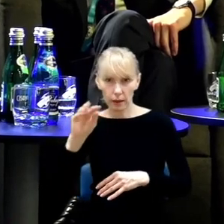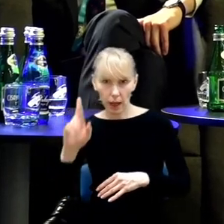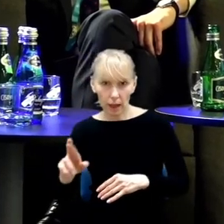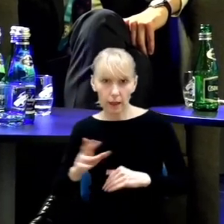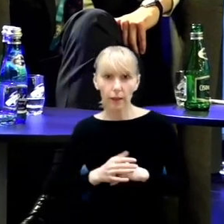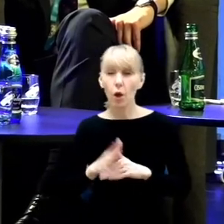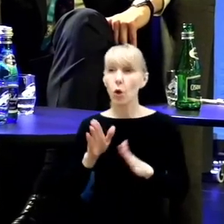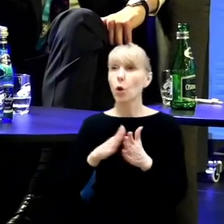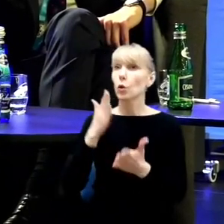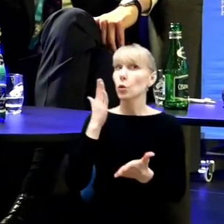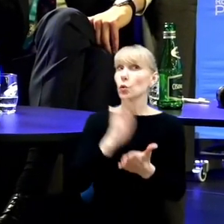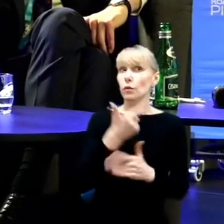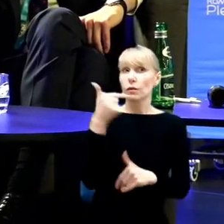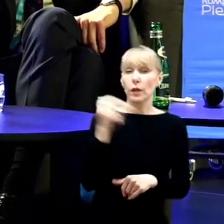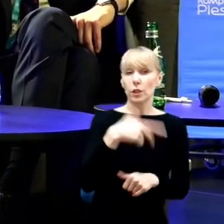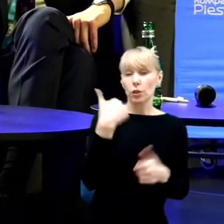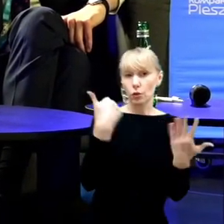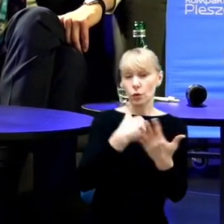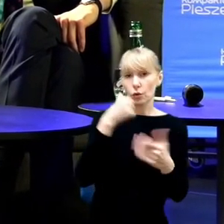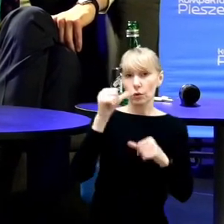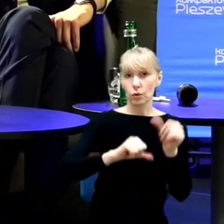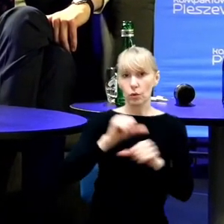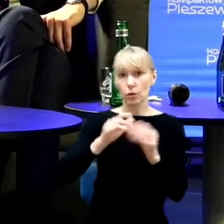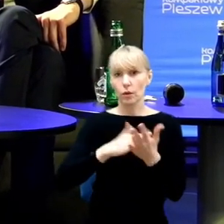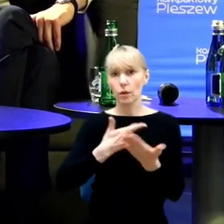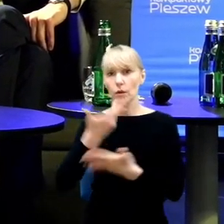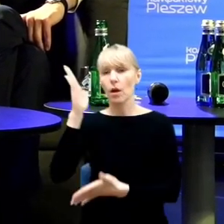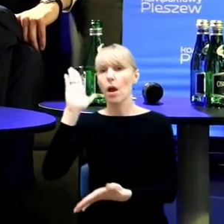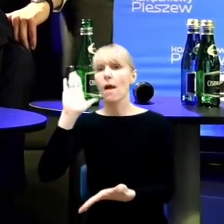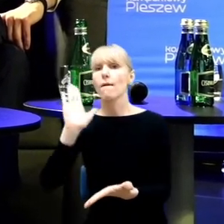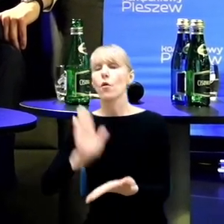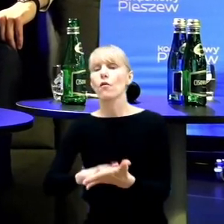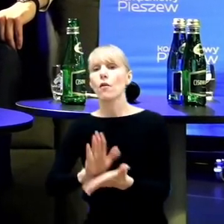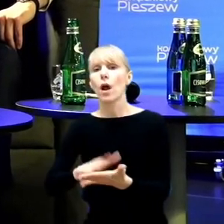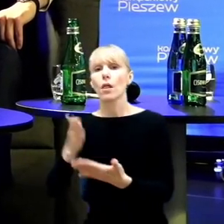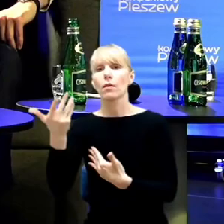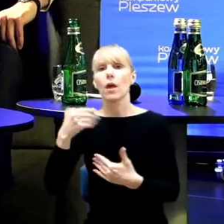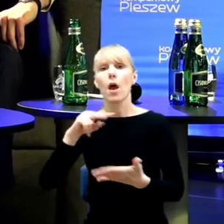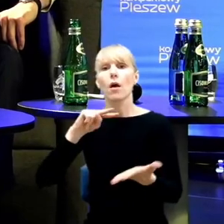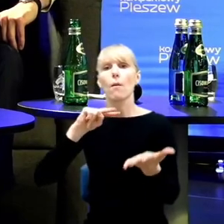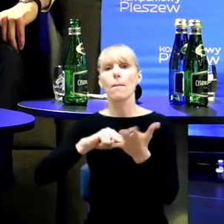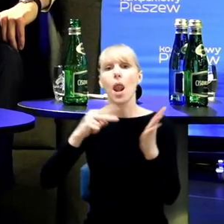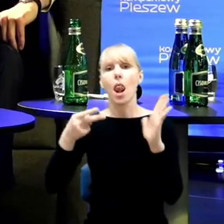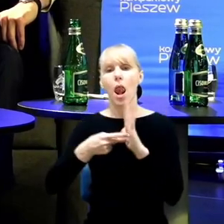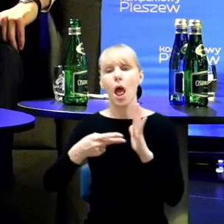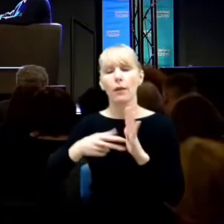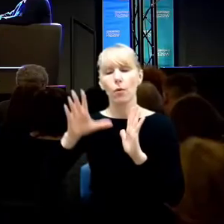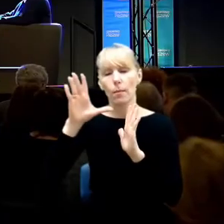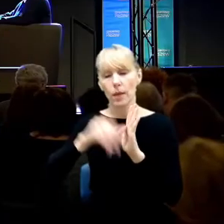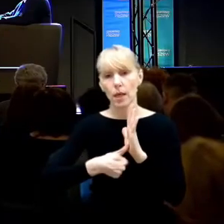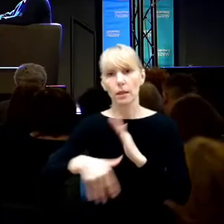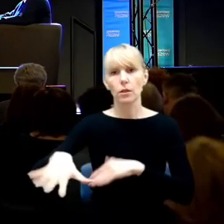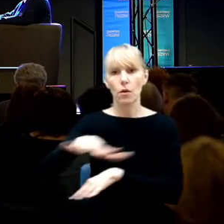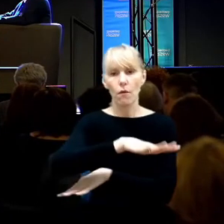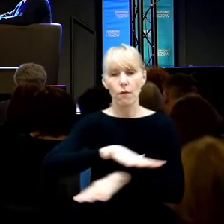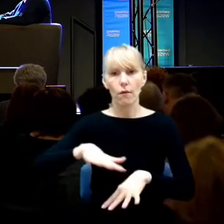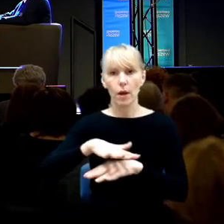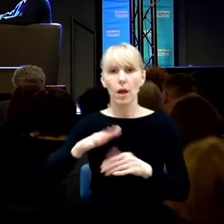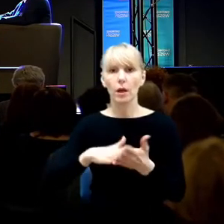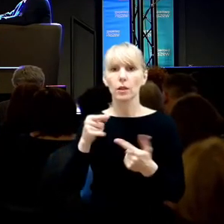w ramach uchwalonego miejscowego planu zagospodarowania przestrzennego, był dedykowany pod zabudowę wielorodzinną.